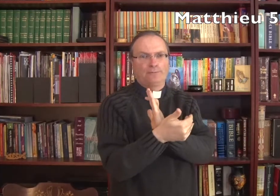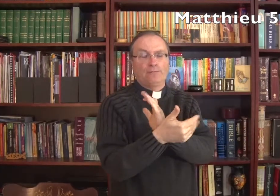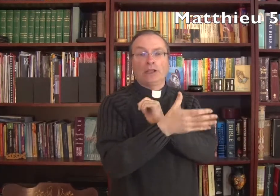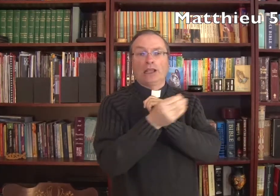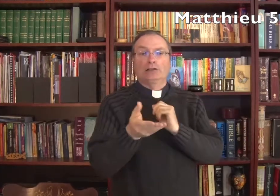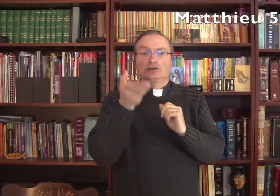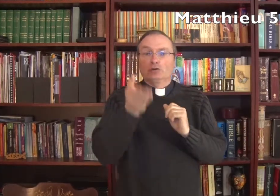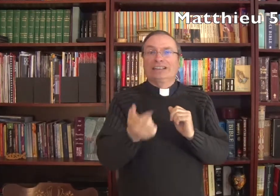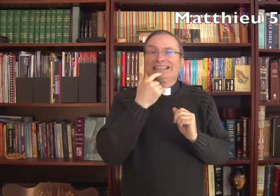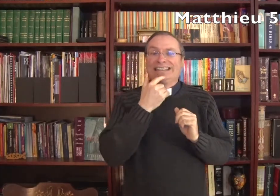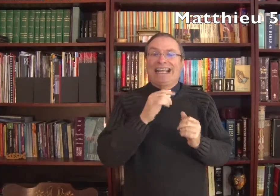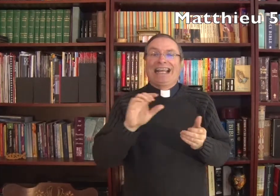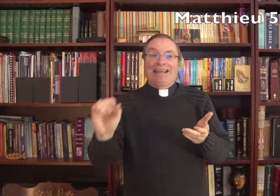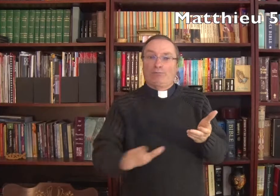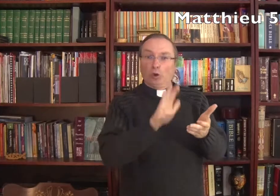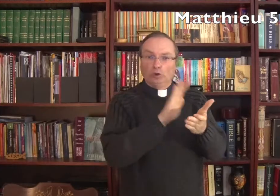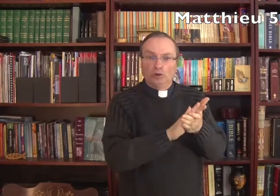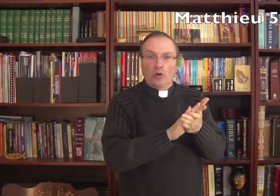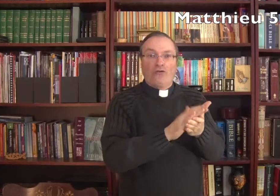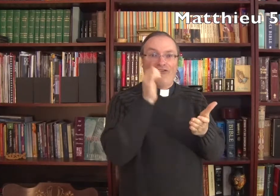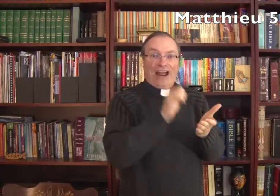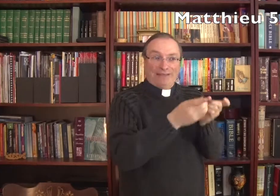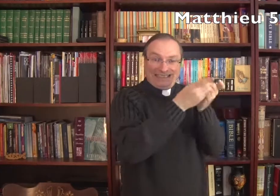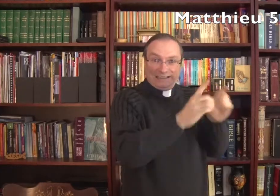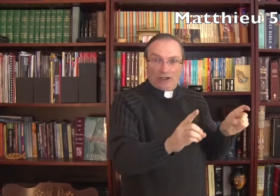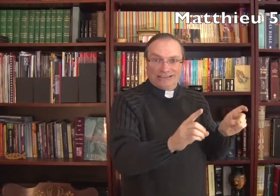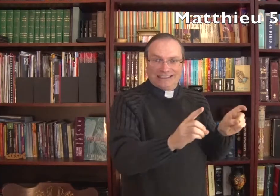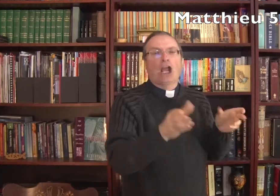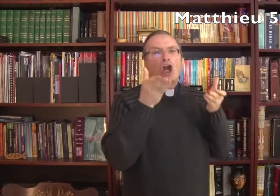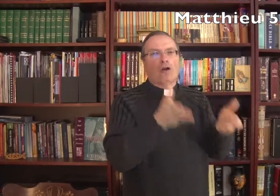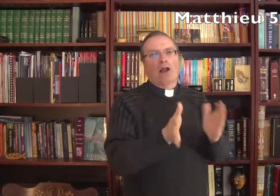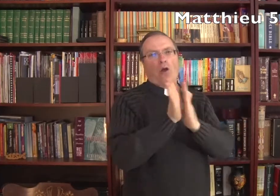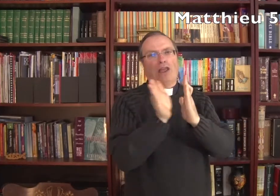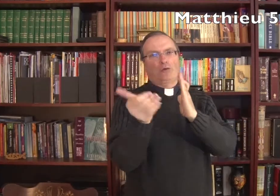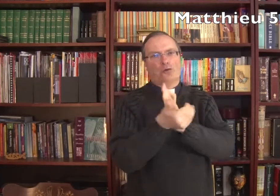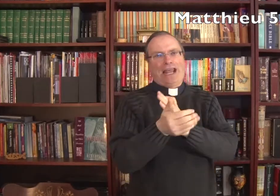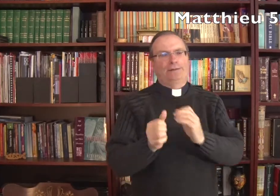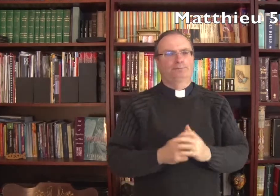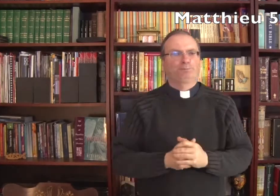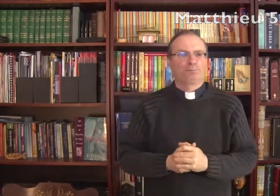et celui qui épouse une femme divorcée commet un adultère.